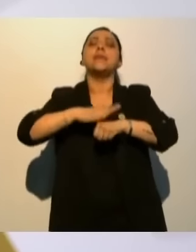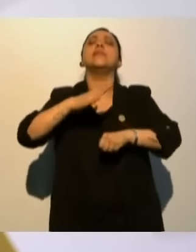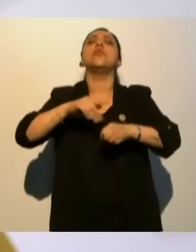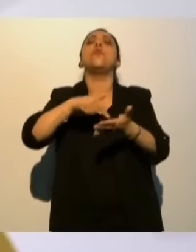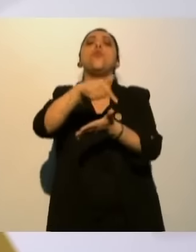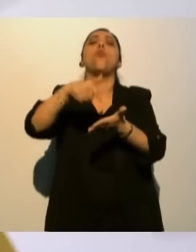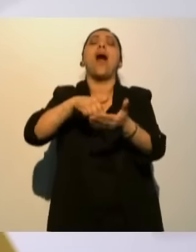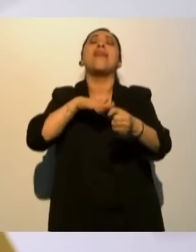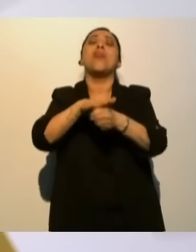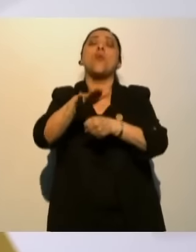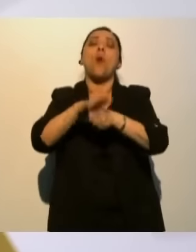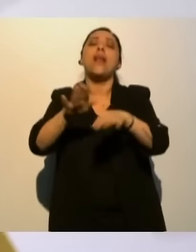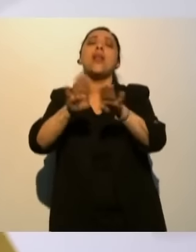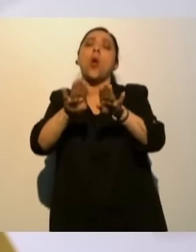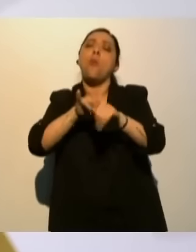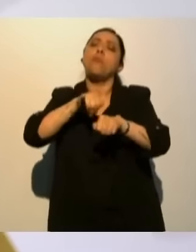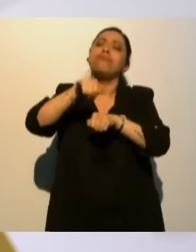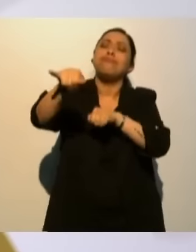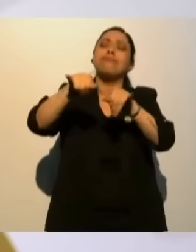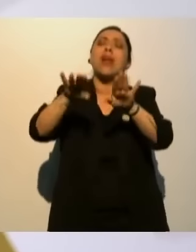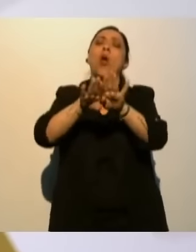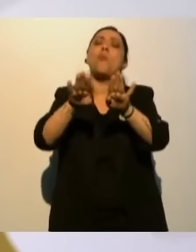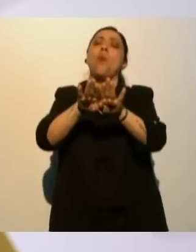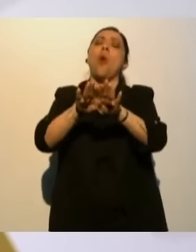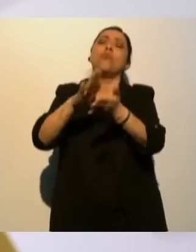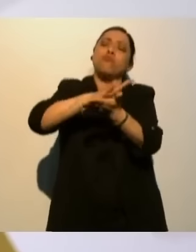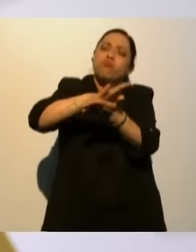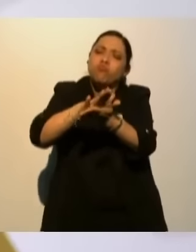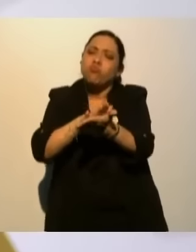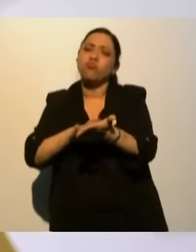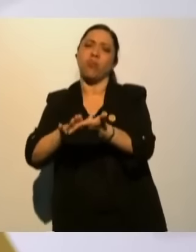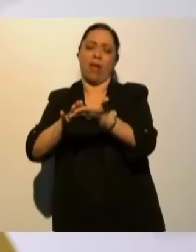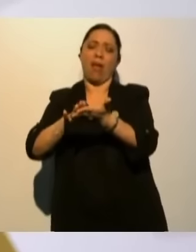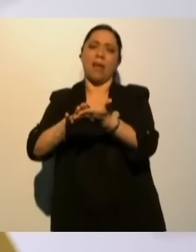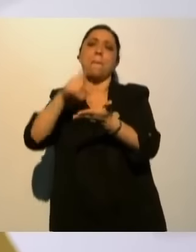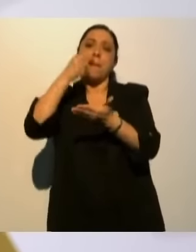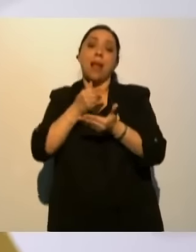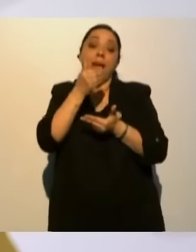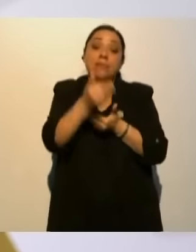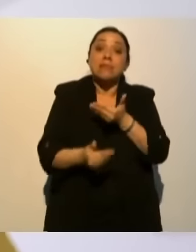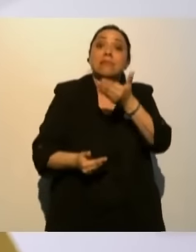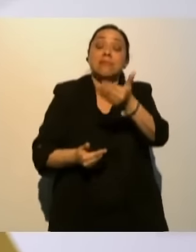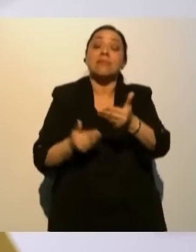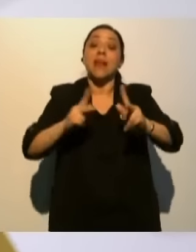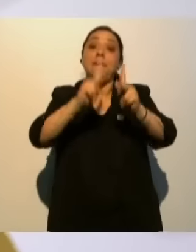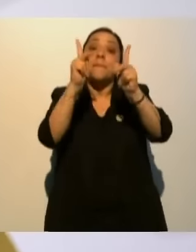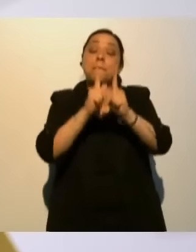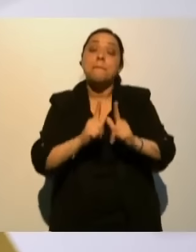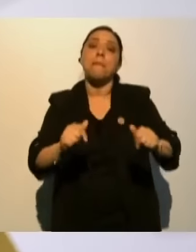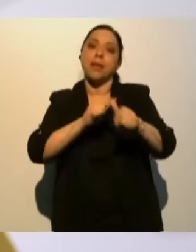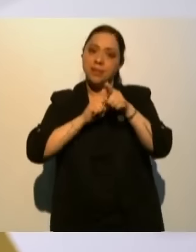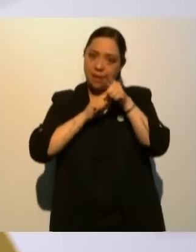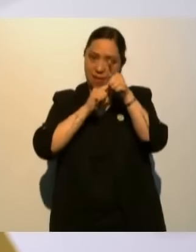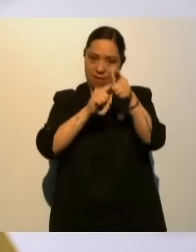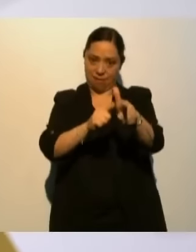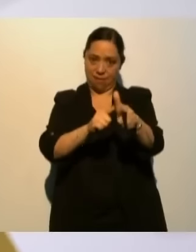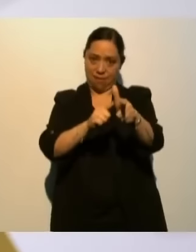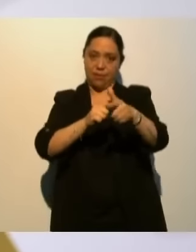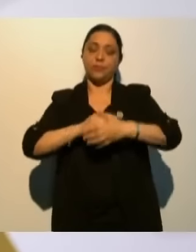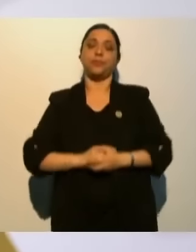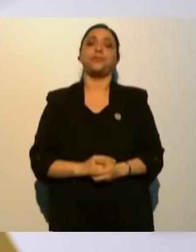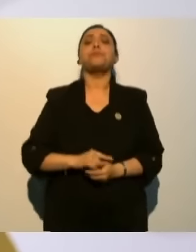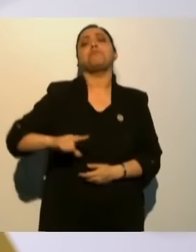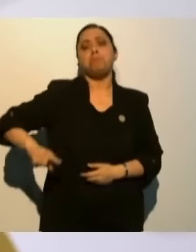rezago para seguir avanzando en la construcción de la paz en el país son los gobiernos municipales